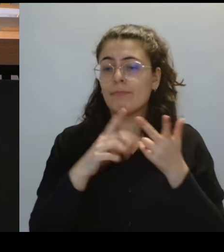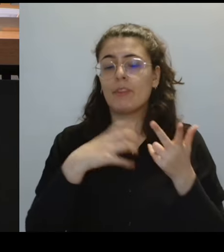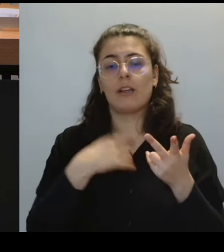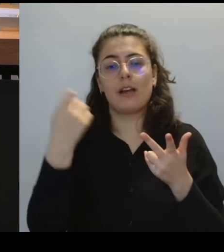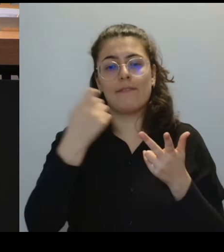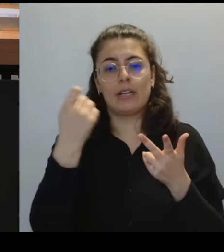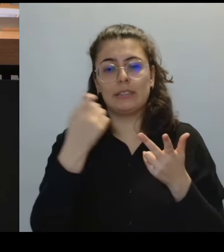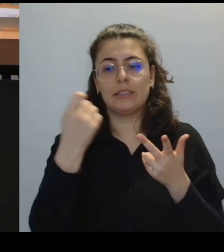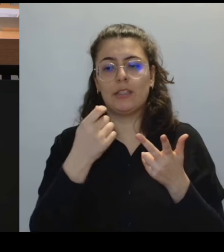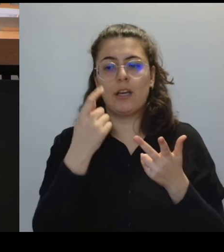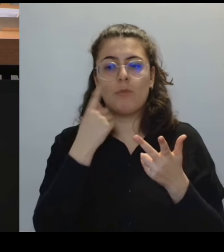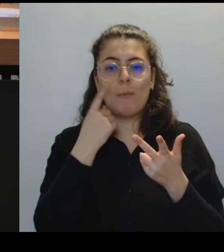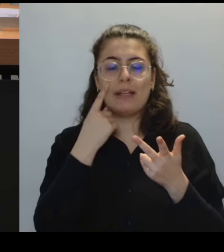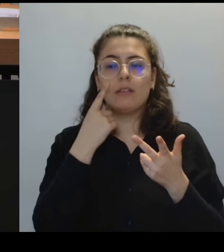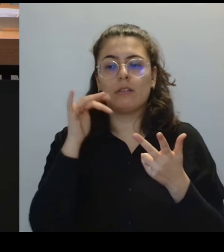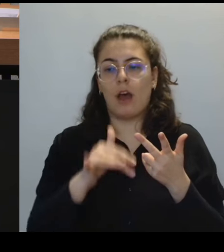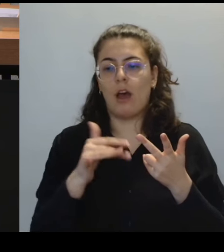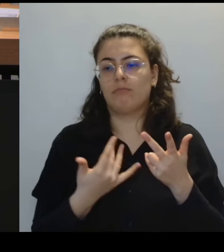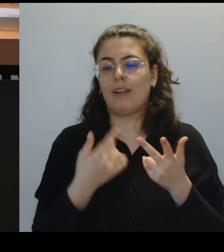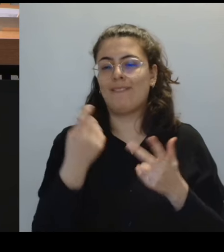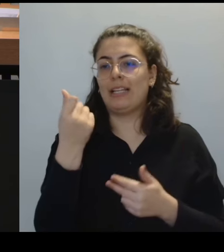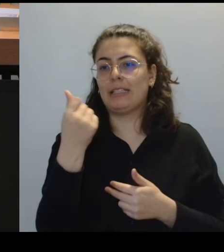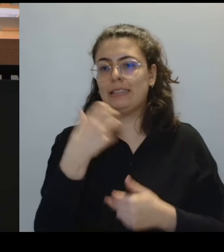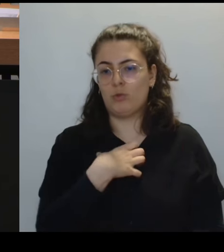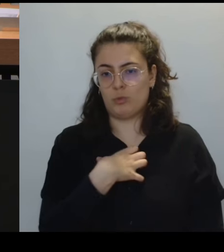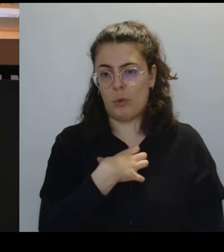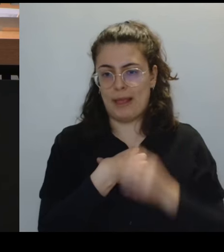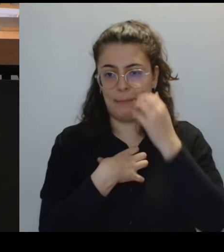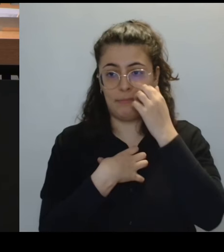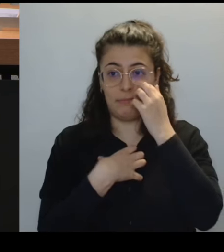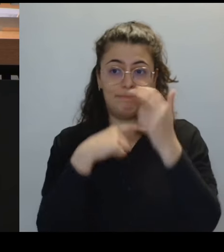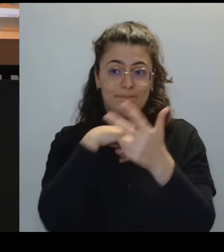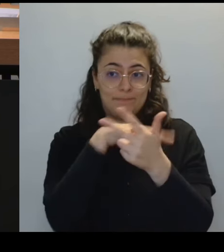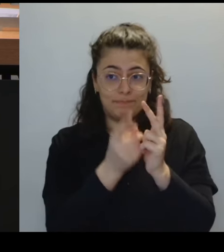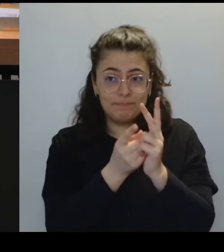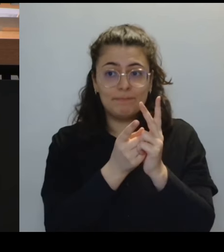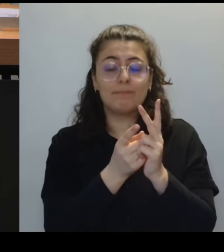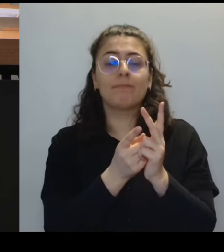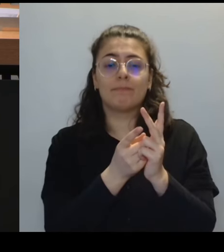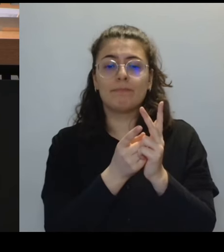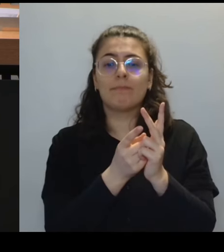Und alle drei Gründe lassen sich widerlegen und die Probleme lassen sich bei entsprechendem politischen Willen lösen.